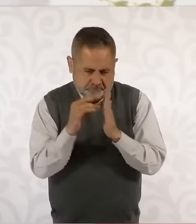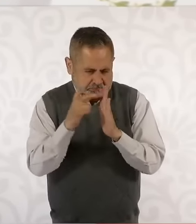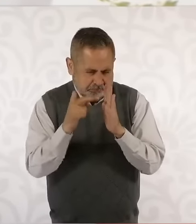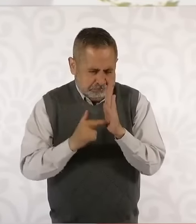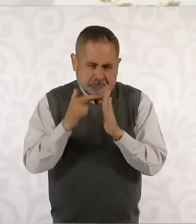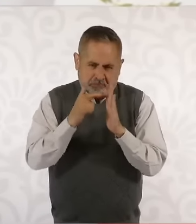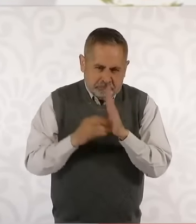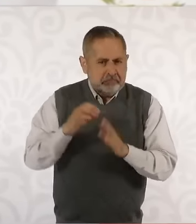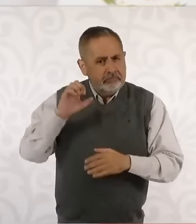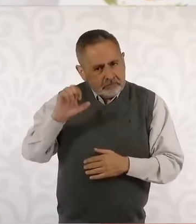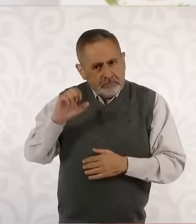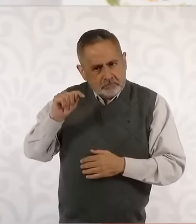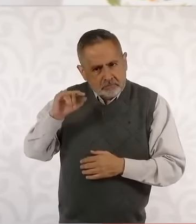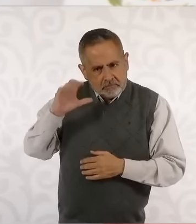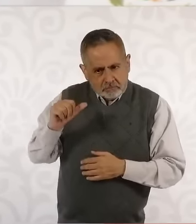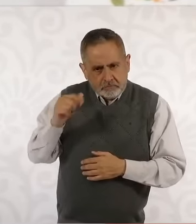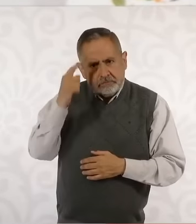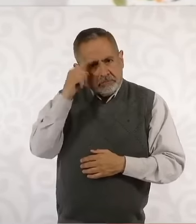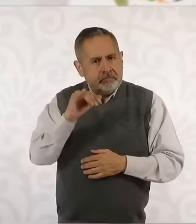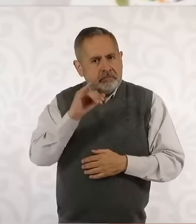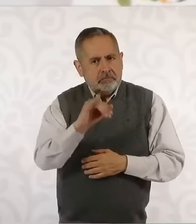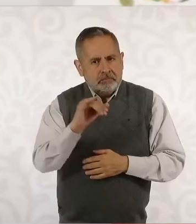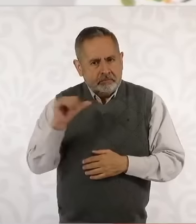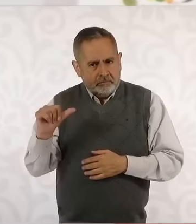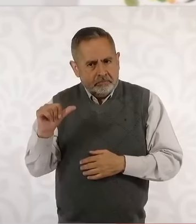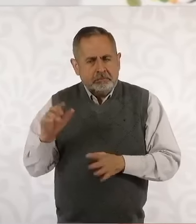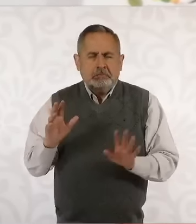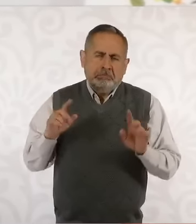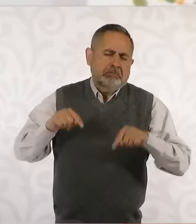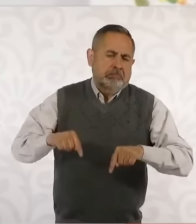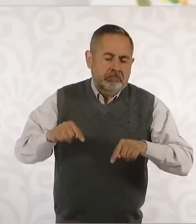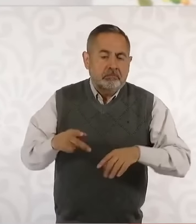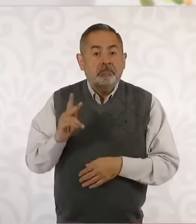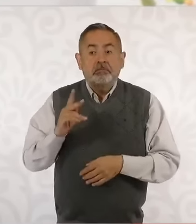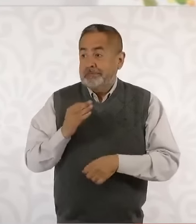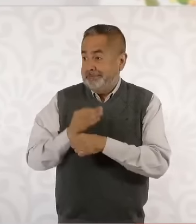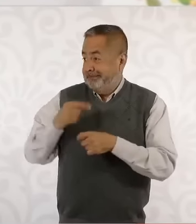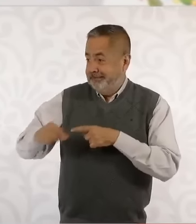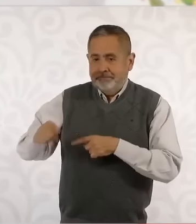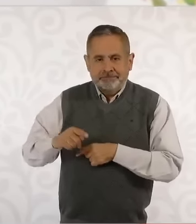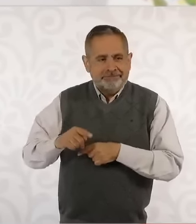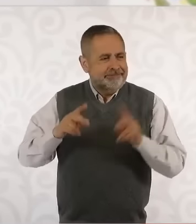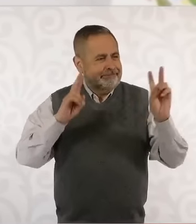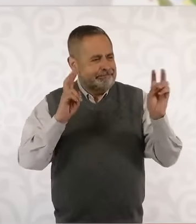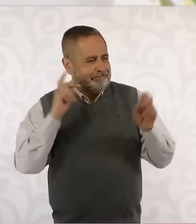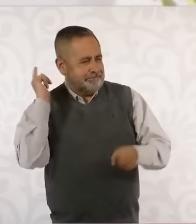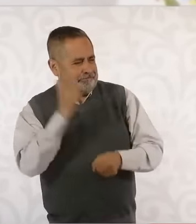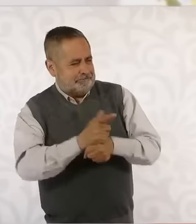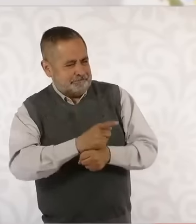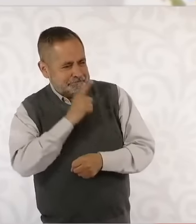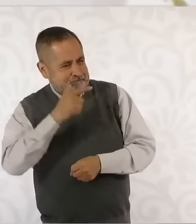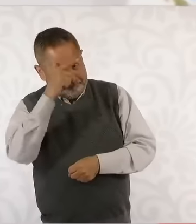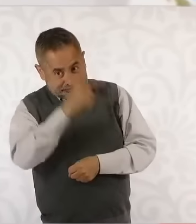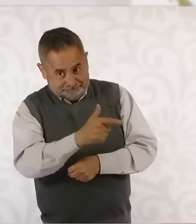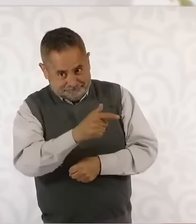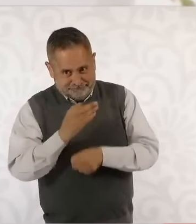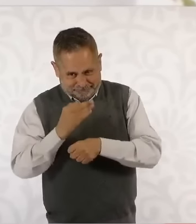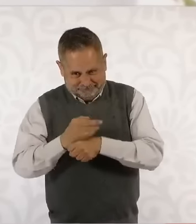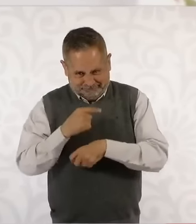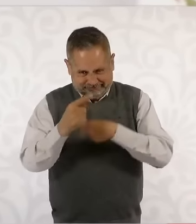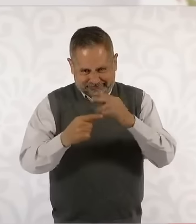importante discutir, pero ahora en el detector de mentiras está dedicado justamente a toda esta eh